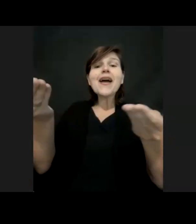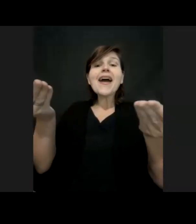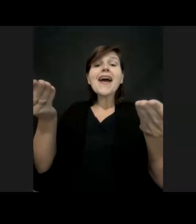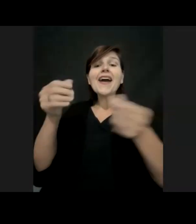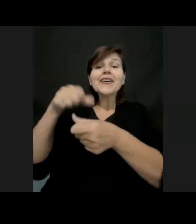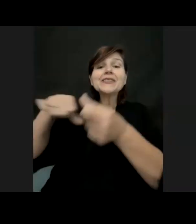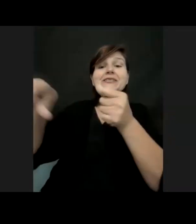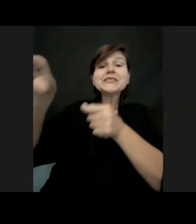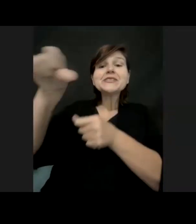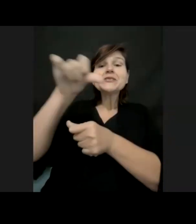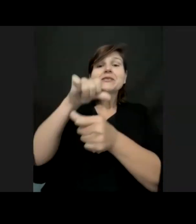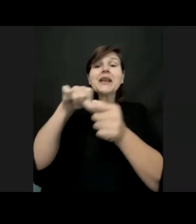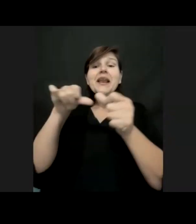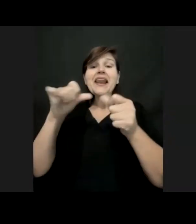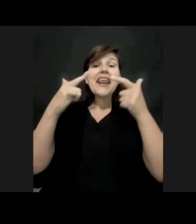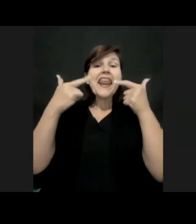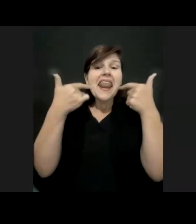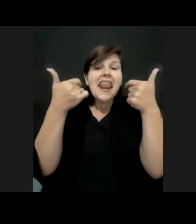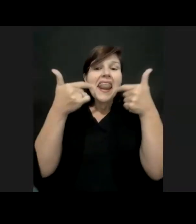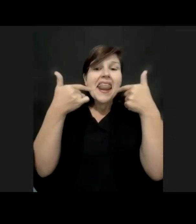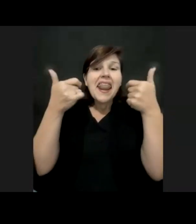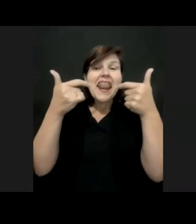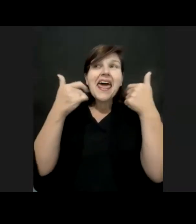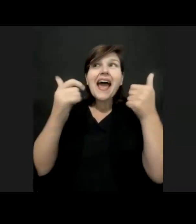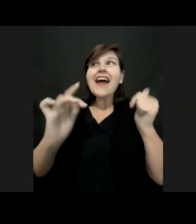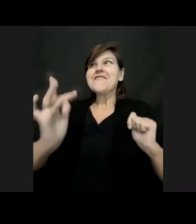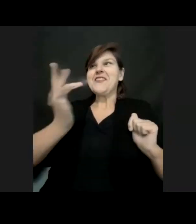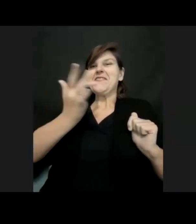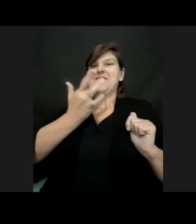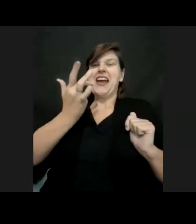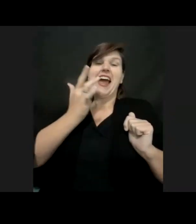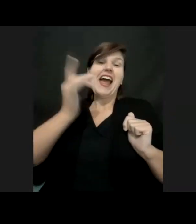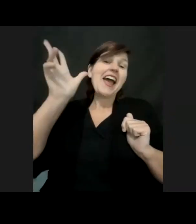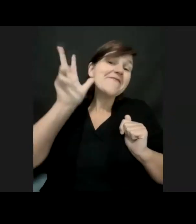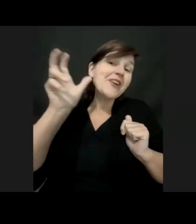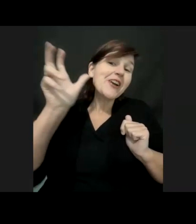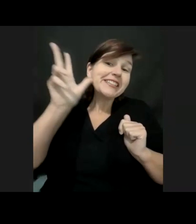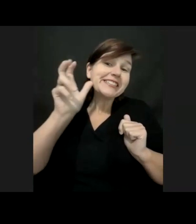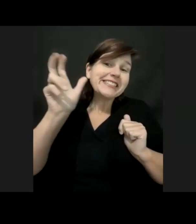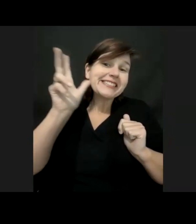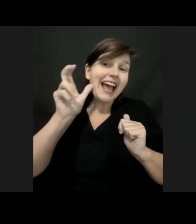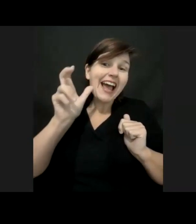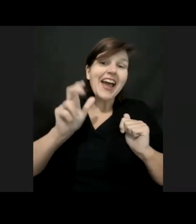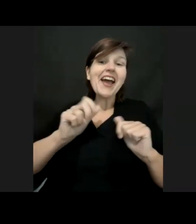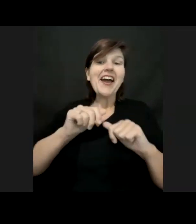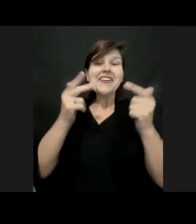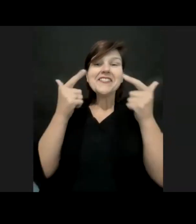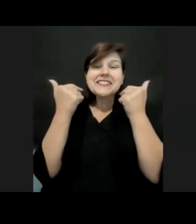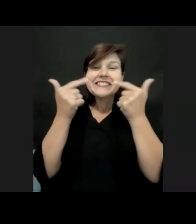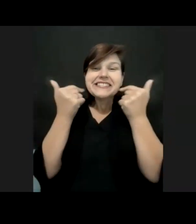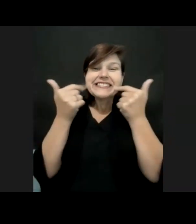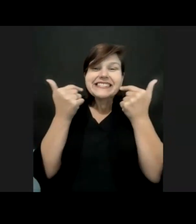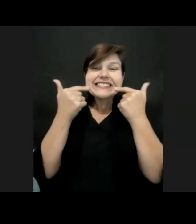and laughter is my favorite sound. ∂ ∂